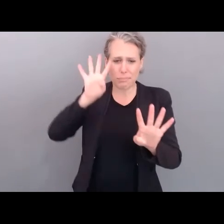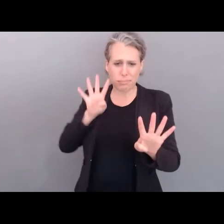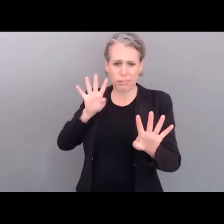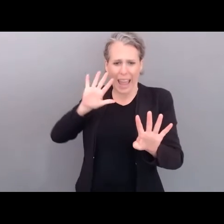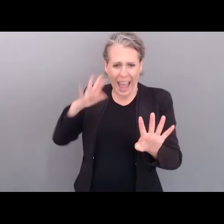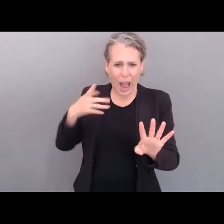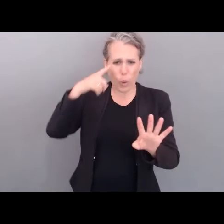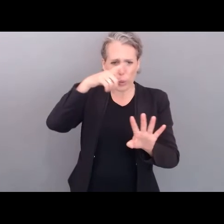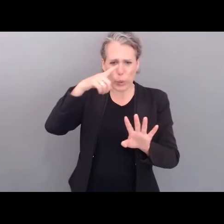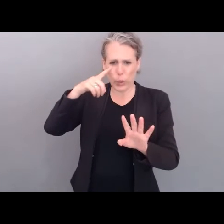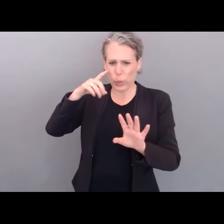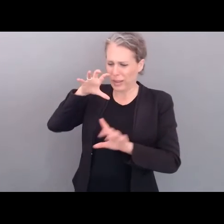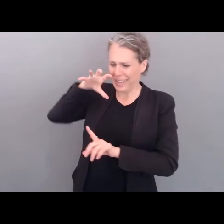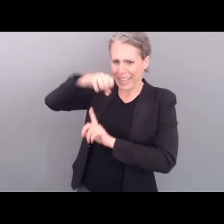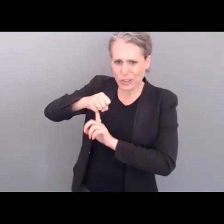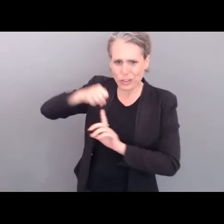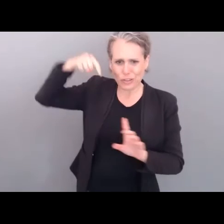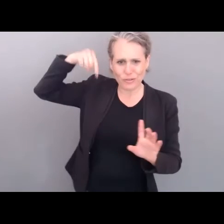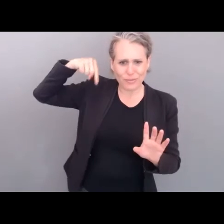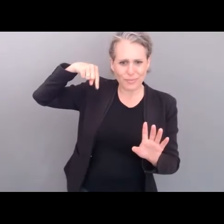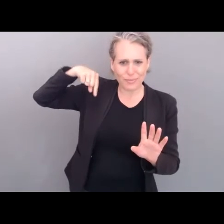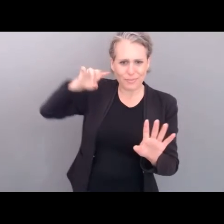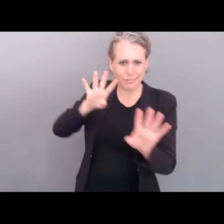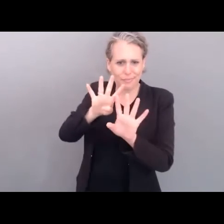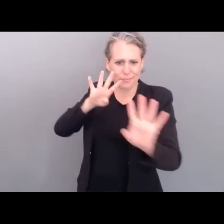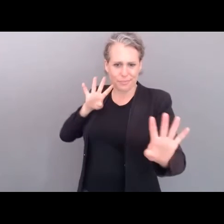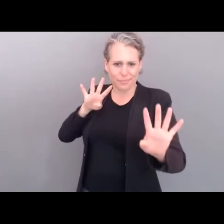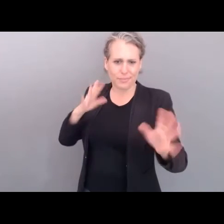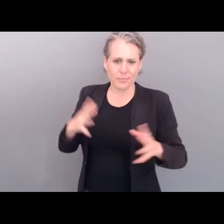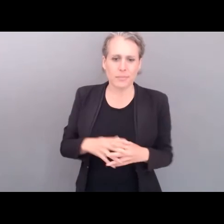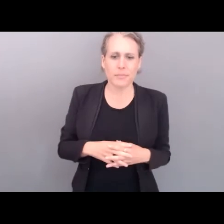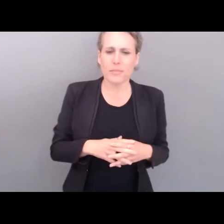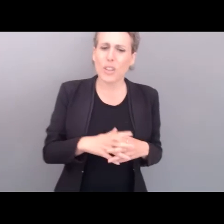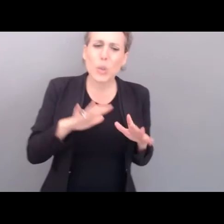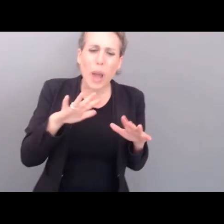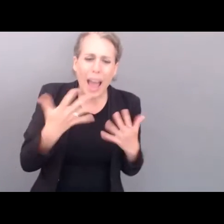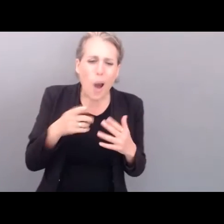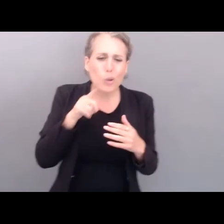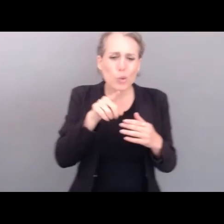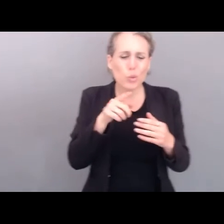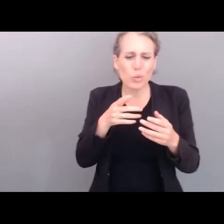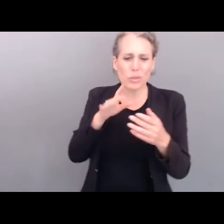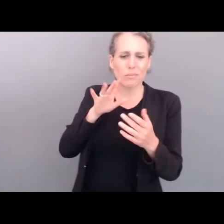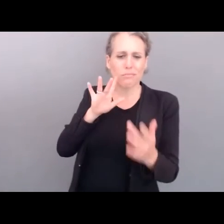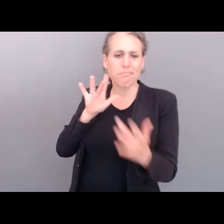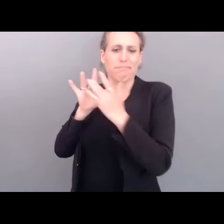: ¿Puede cada uno de los investigadores decirnos cómo llegaron a los más rezagados?